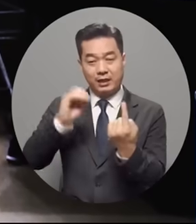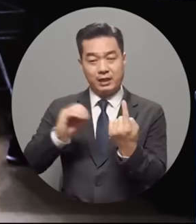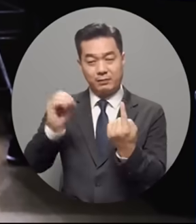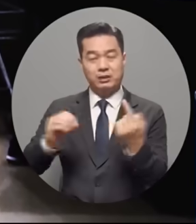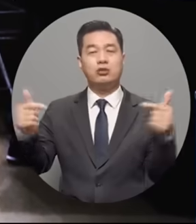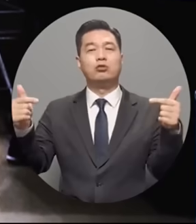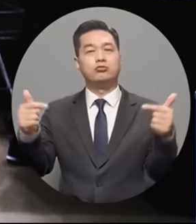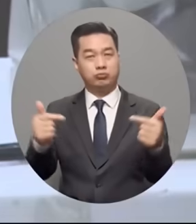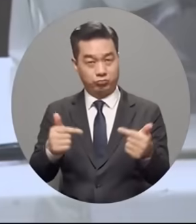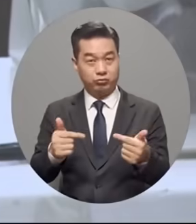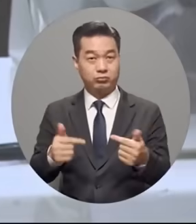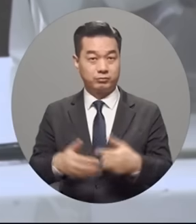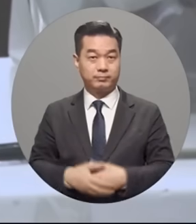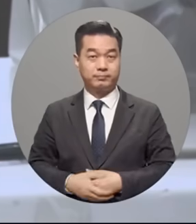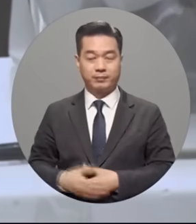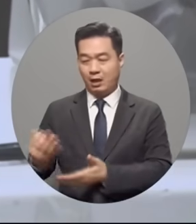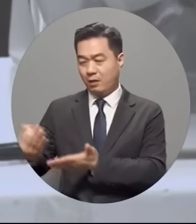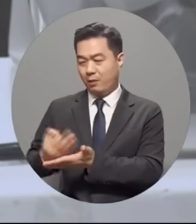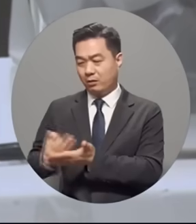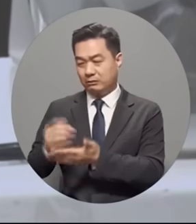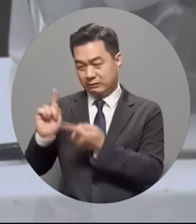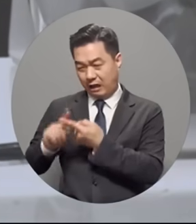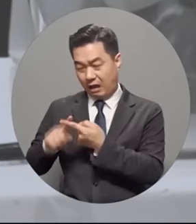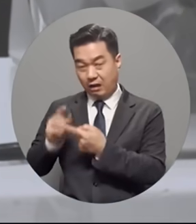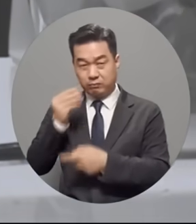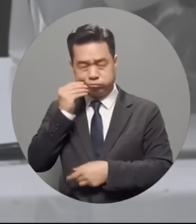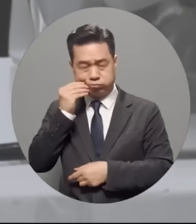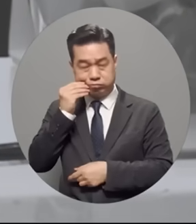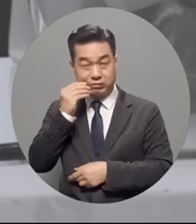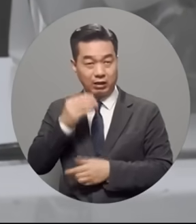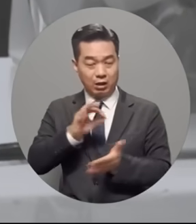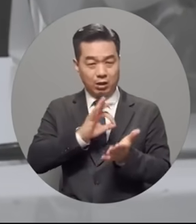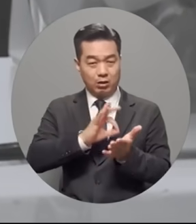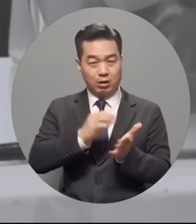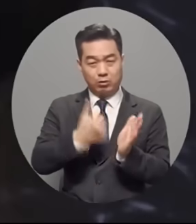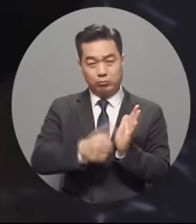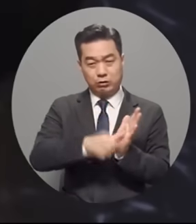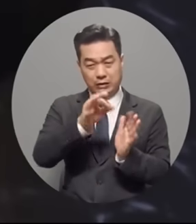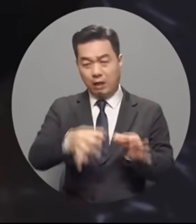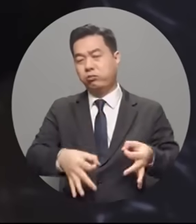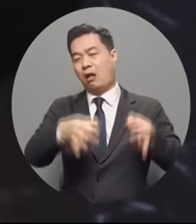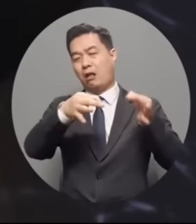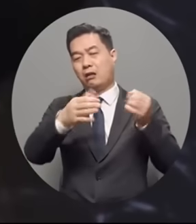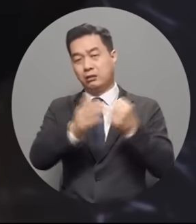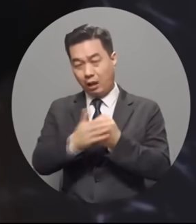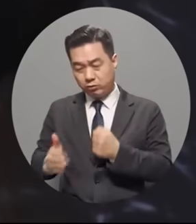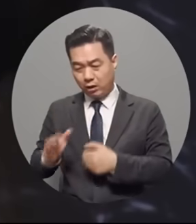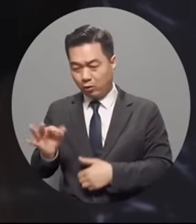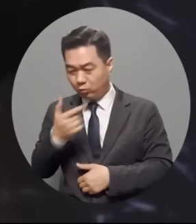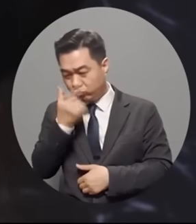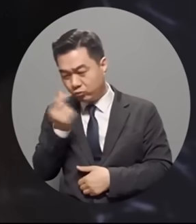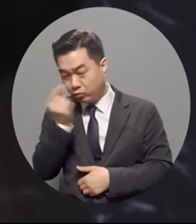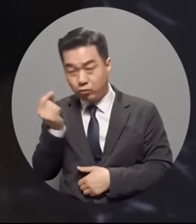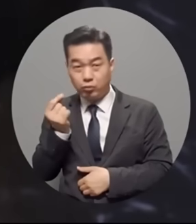반면 지난해 실질 임금은 1% 줄었습니다. 버는 돈은 그대로인데 물가만 치솟다 보니 주머니 사정 뻔한 서민들은 지출을 줄일